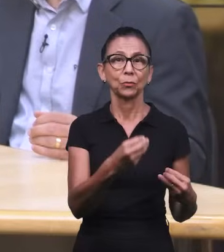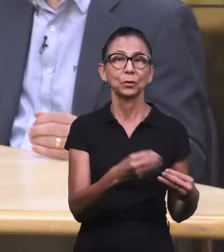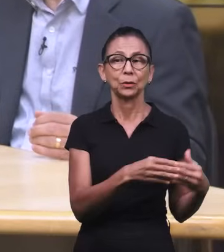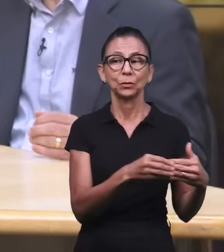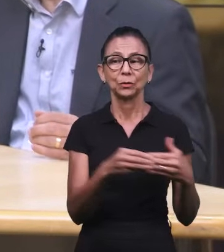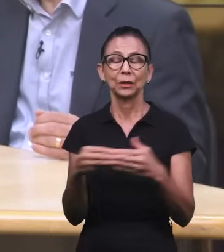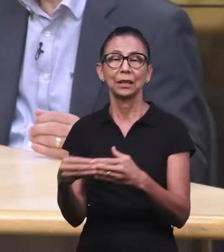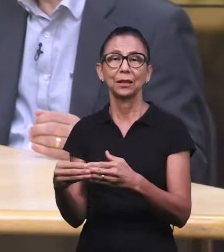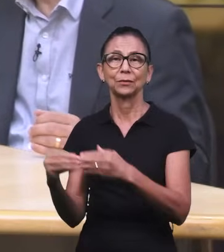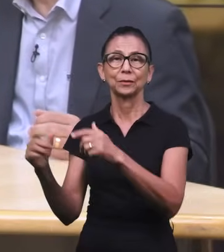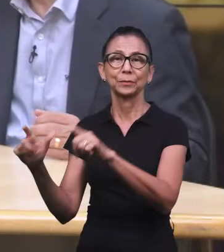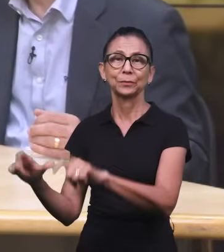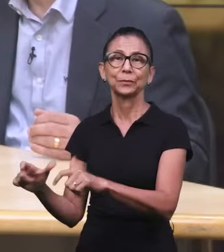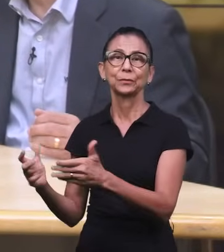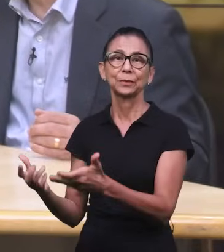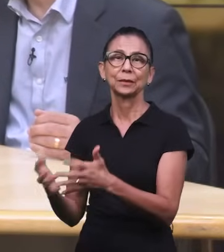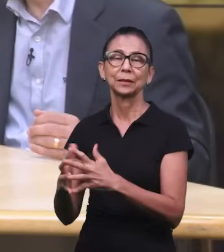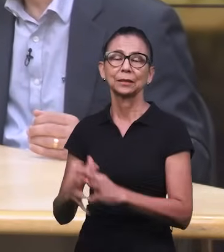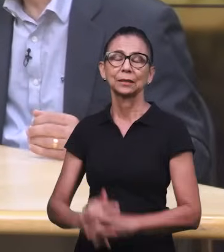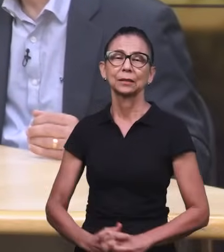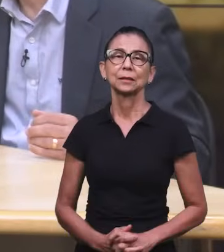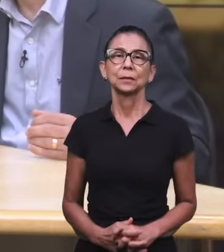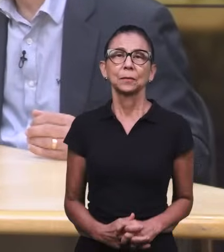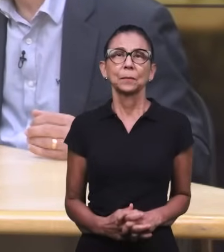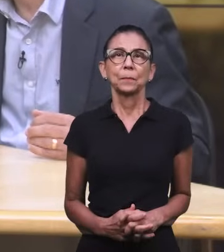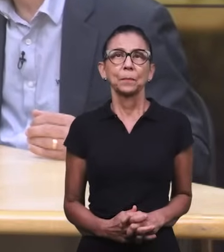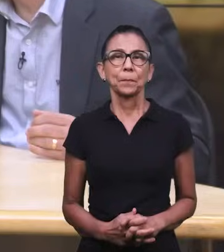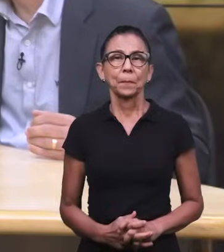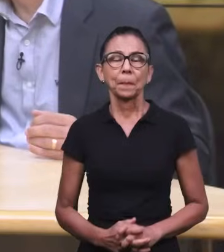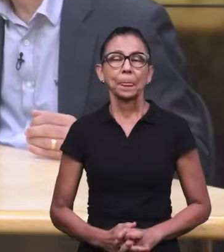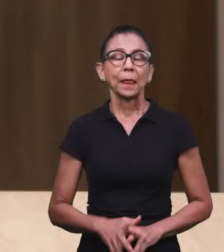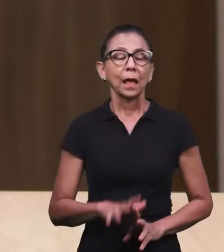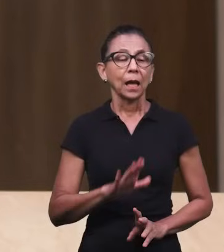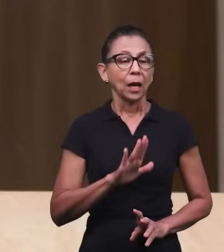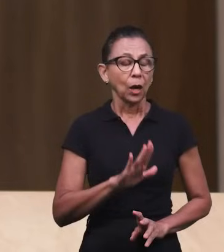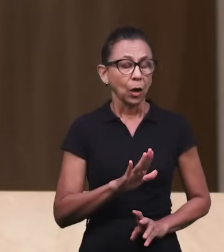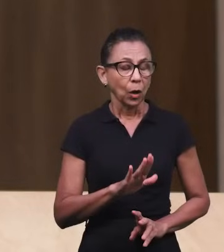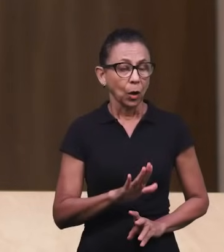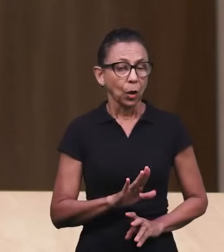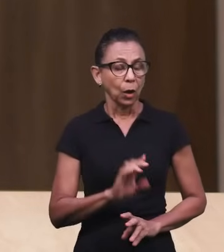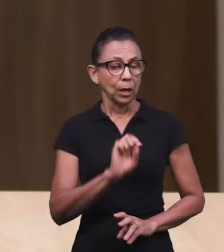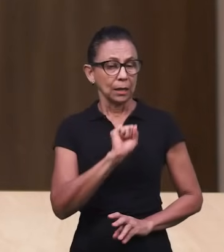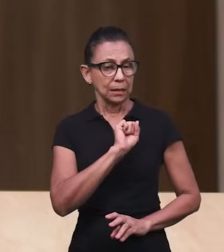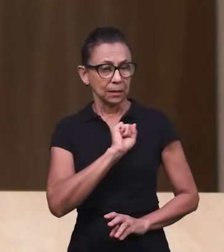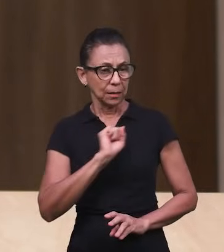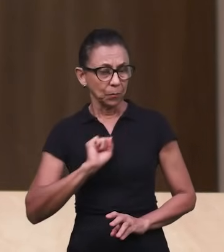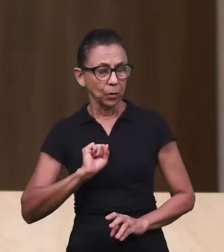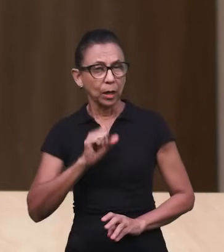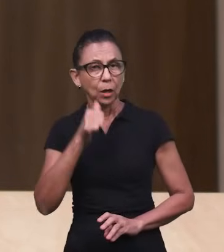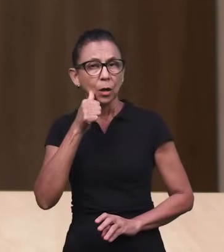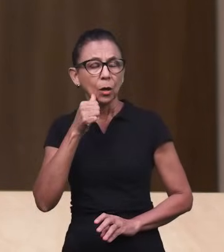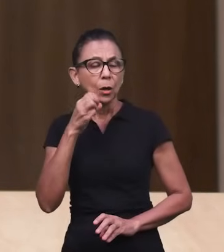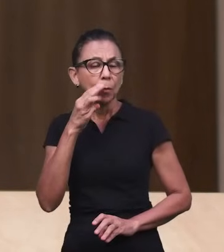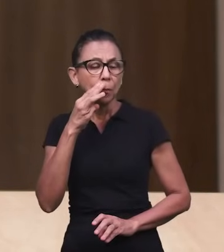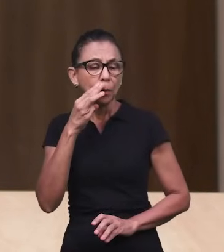que acontece mas Ana quando entregue assim ó você vai aprender aquilo que é a palavra de Deus e ela